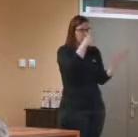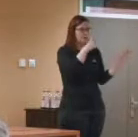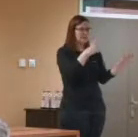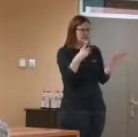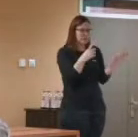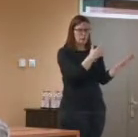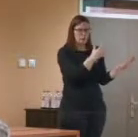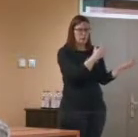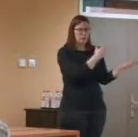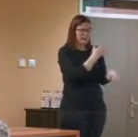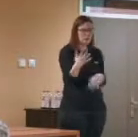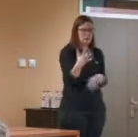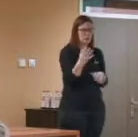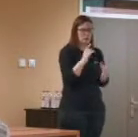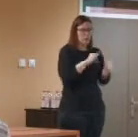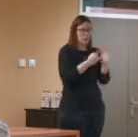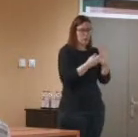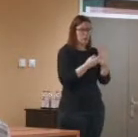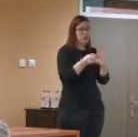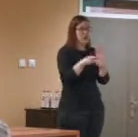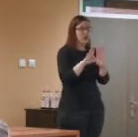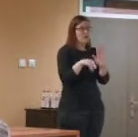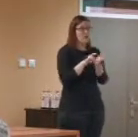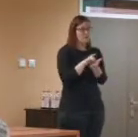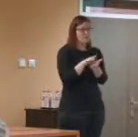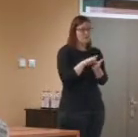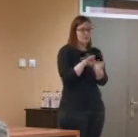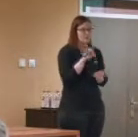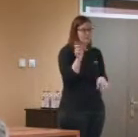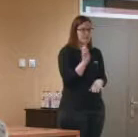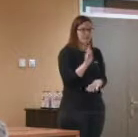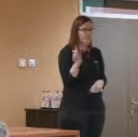y no lo escogieron. No sé por qué.